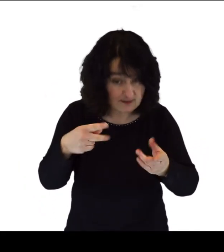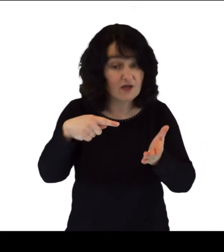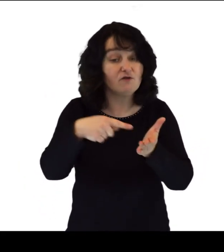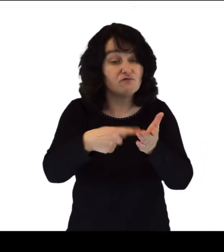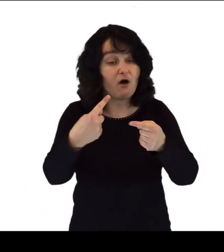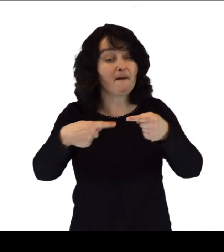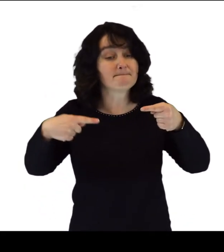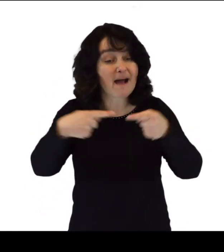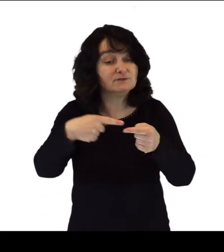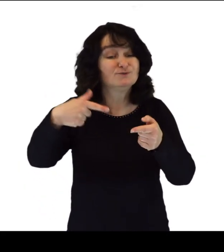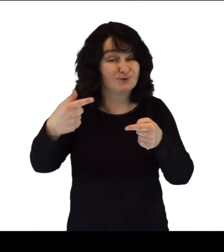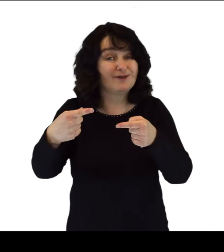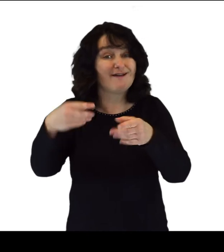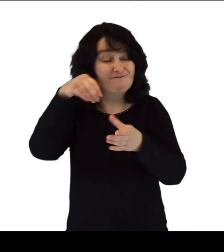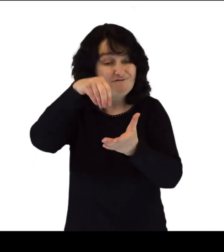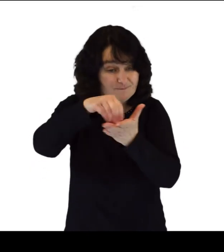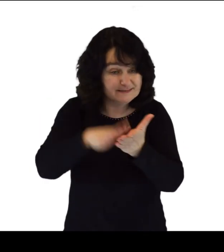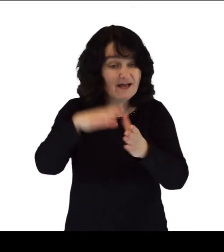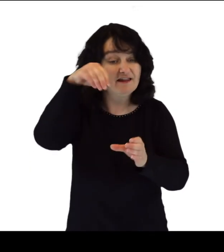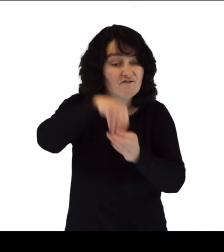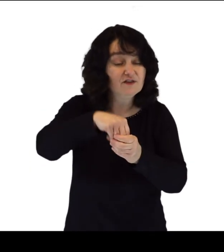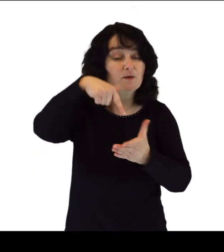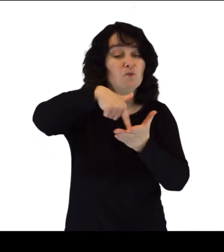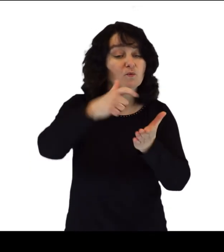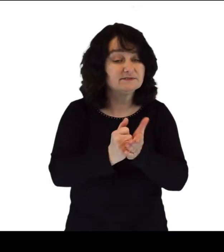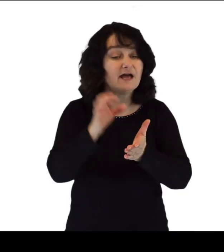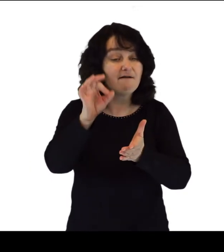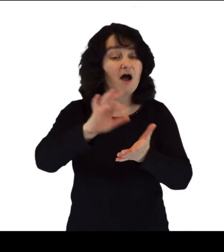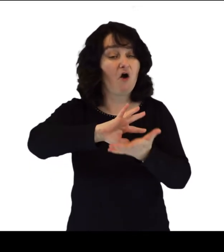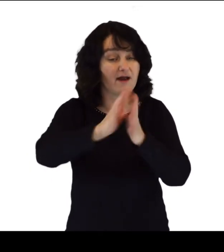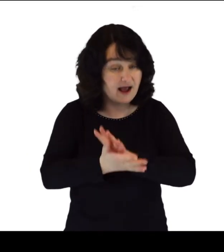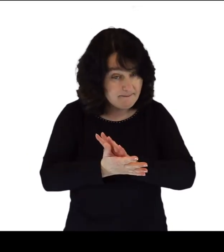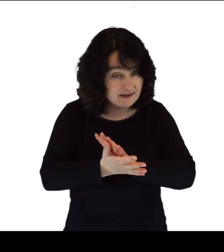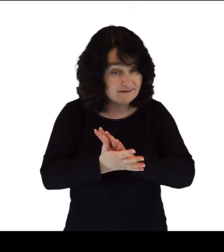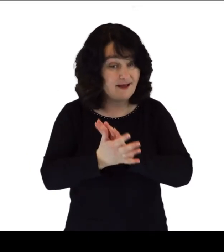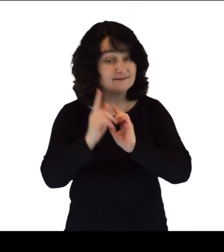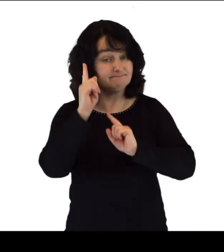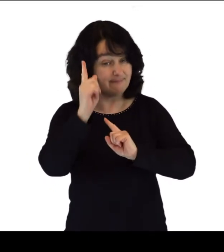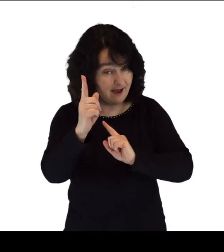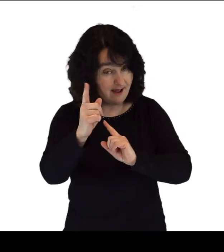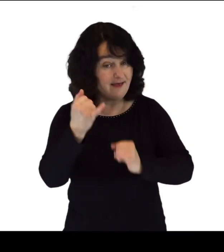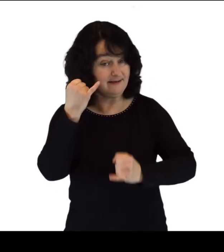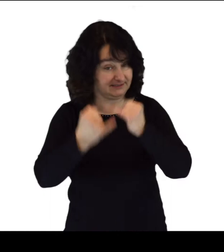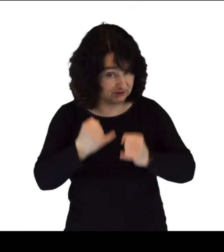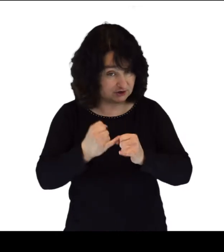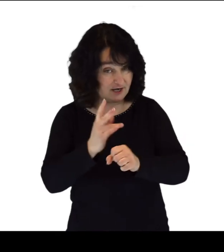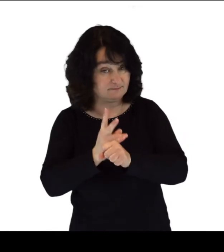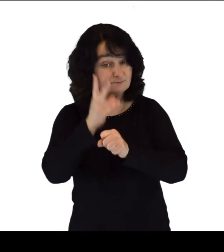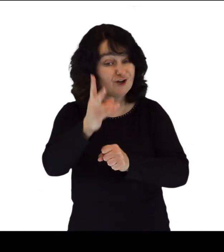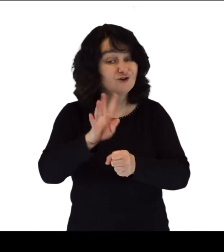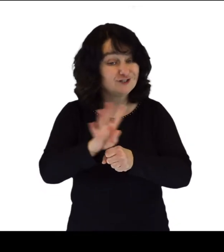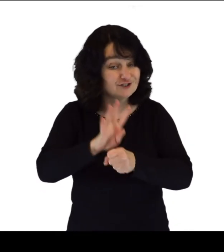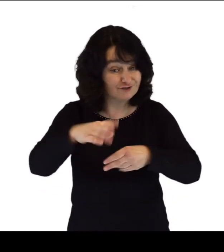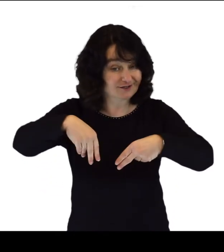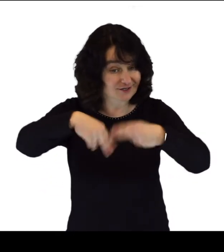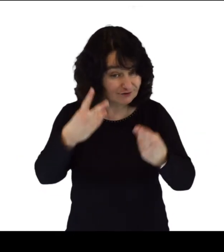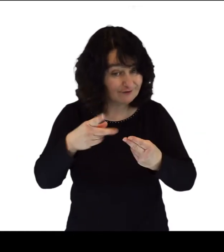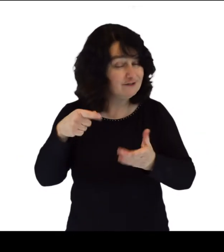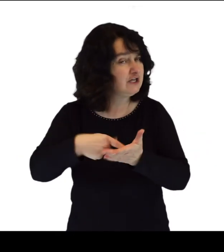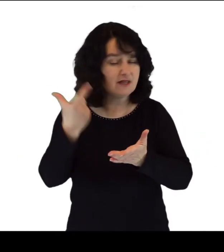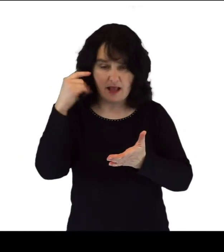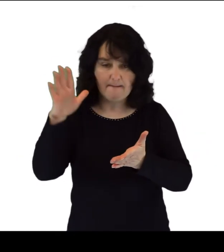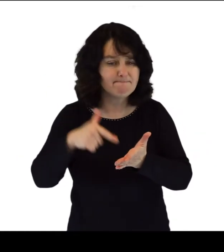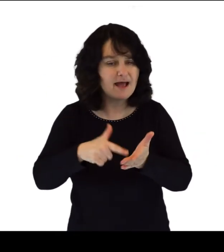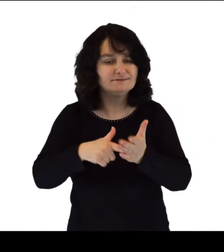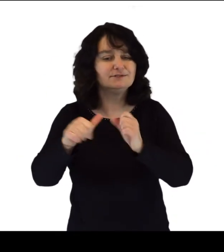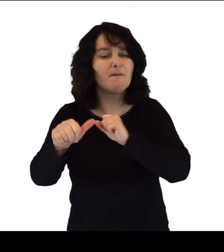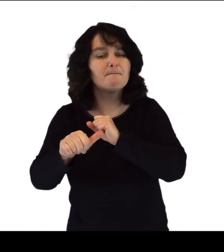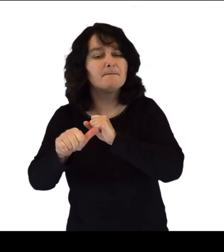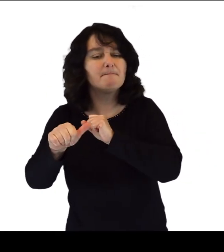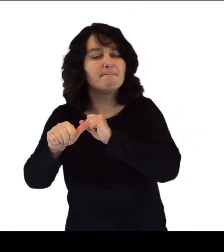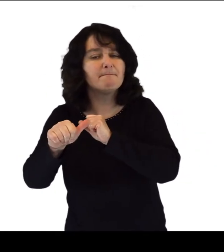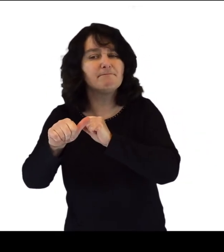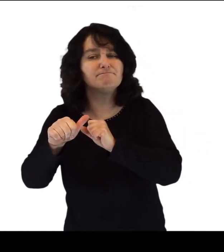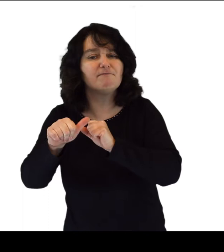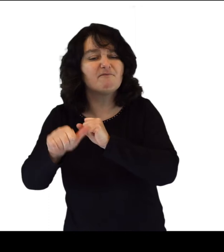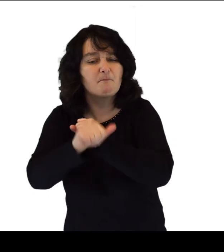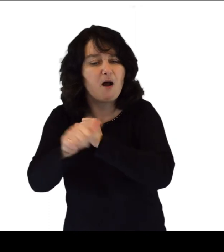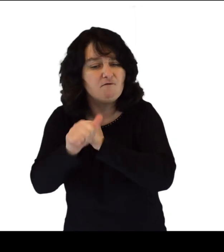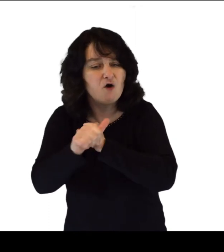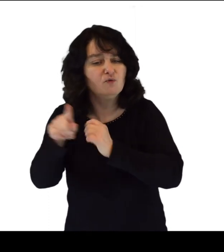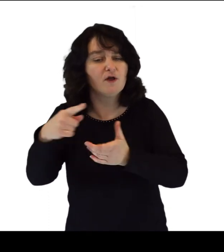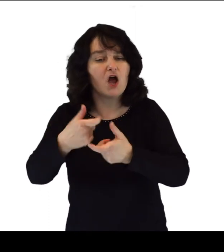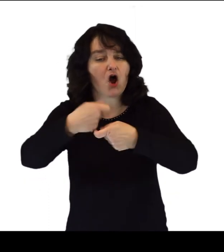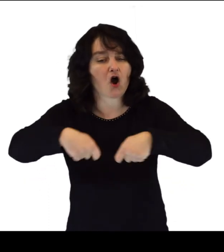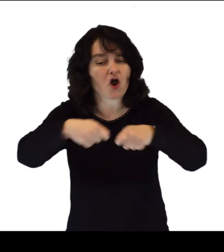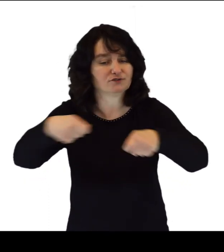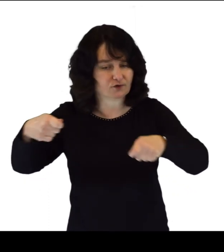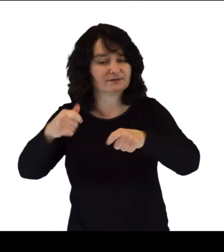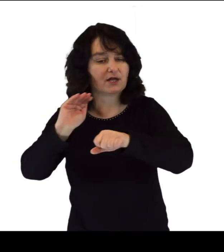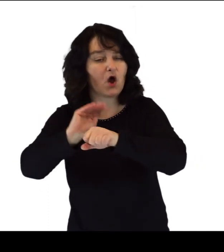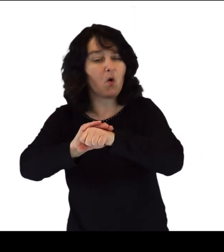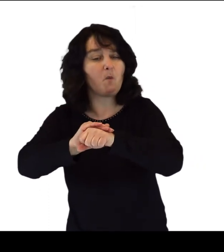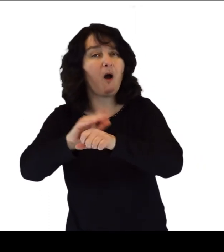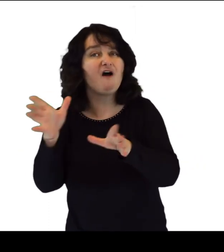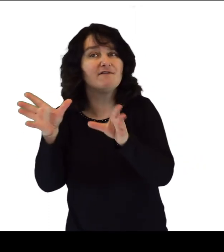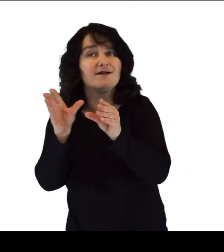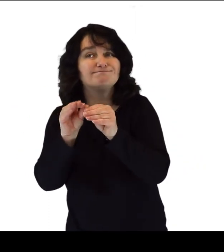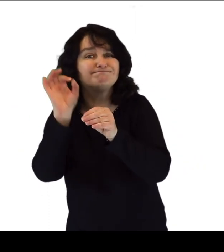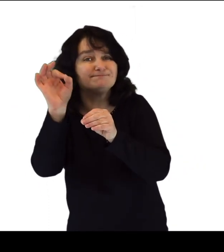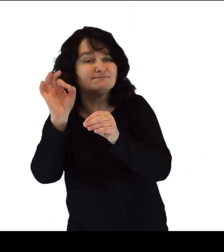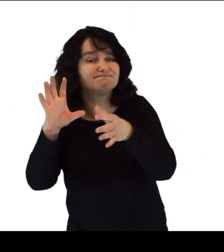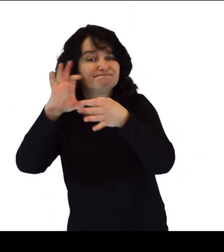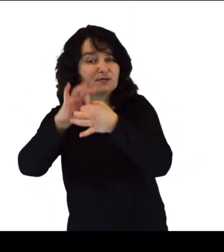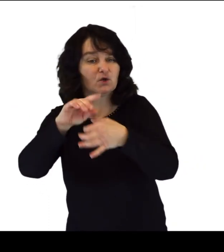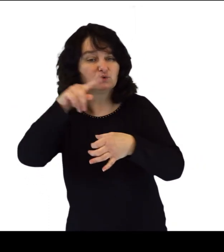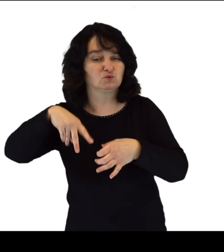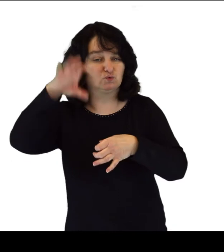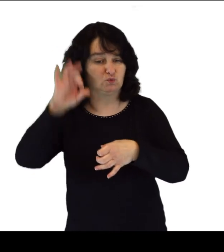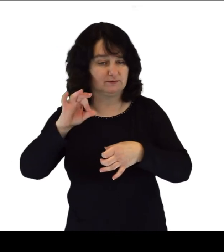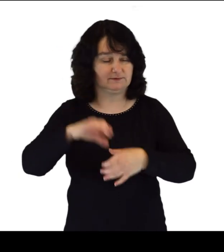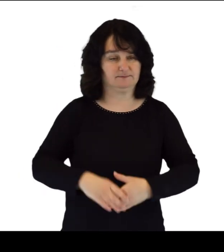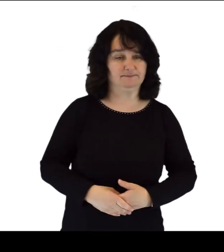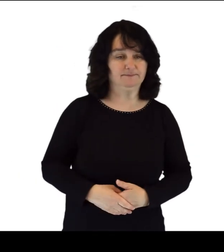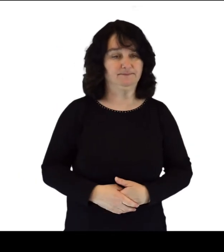wynikające z ustawy o rehabilitacji (o ile przekroczenie 14-dniowe nie spowoduje rozwiązania umowy z ZUS).